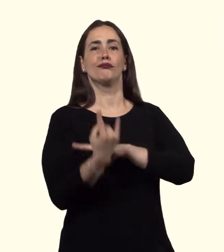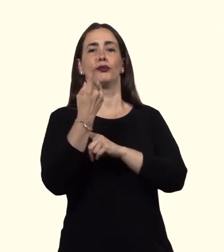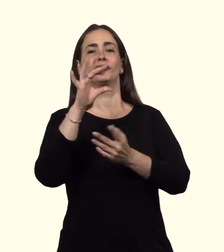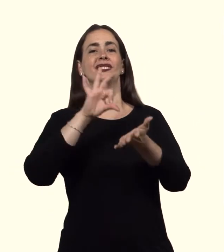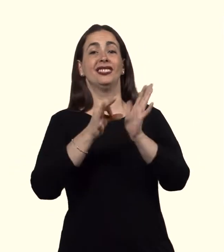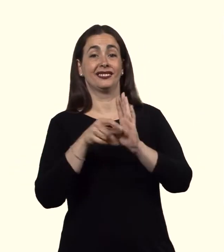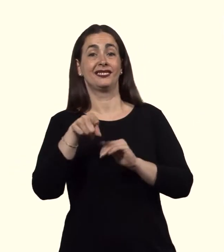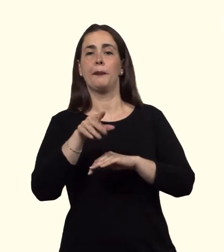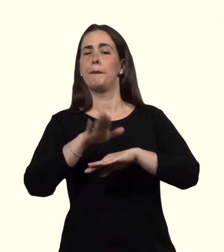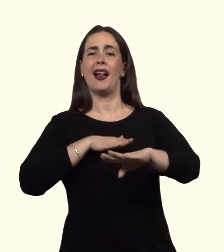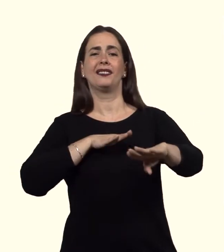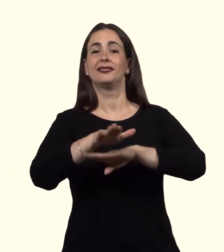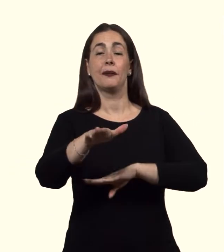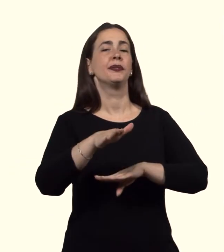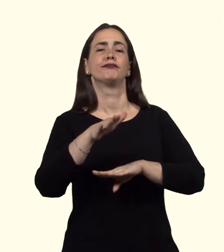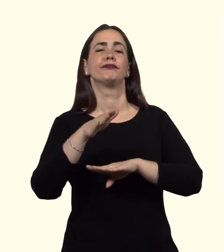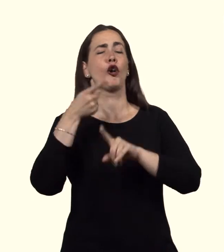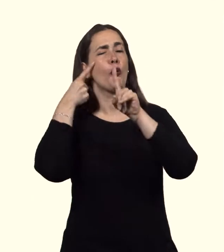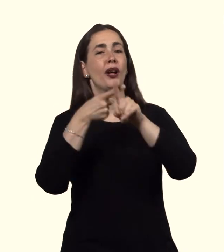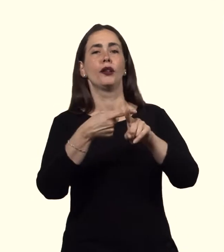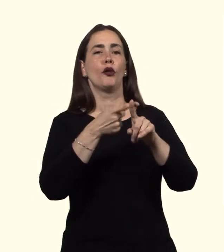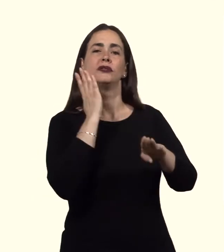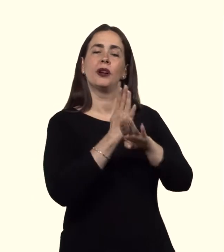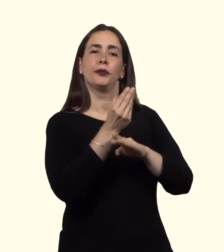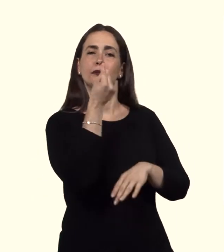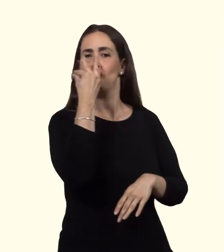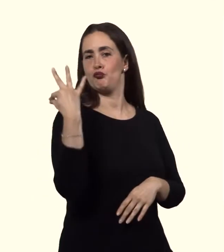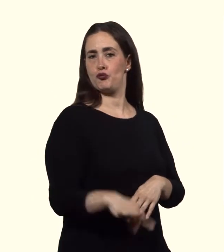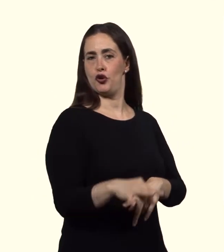Aquest ahnel, sumat a la mercadotècnia practicada per l’economia d’escala,